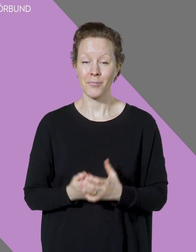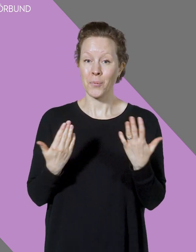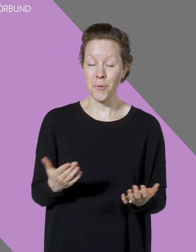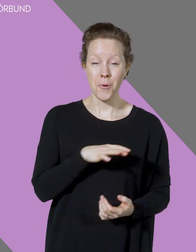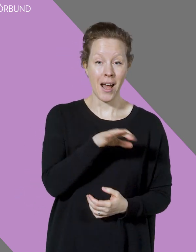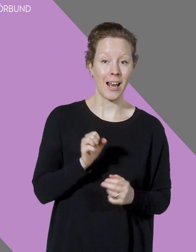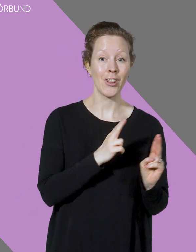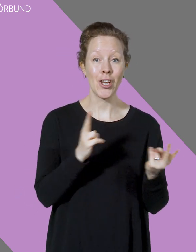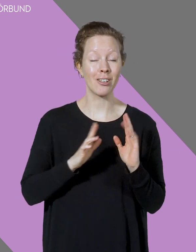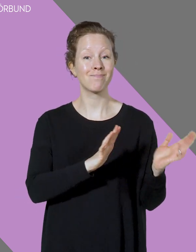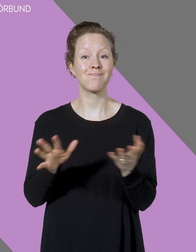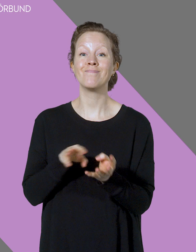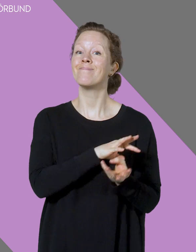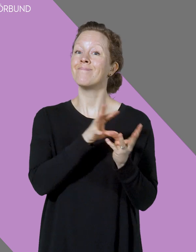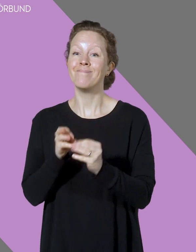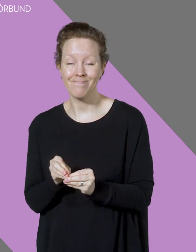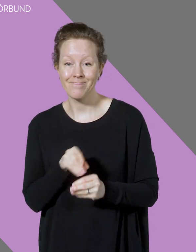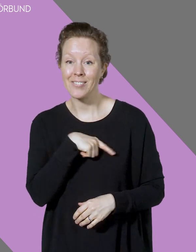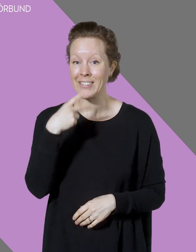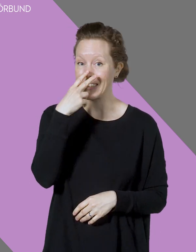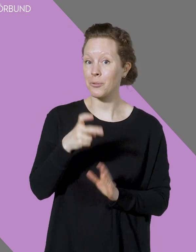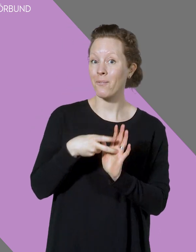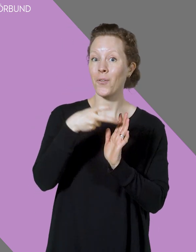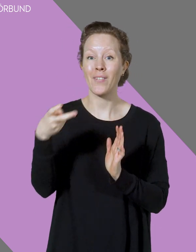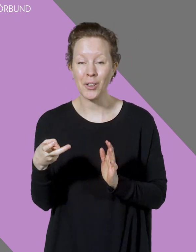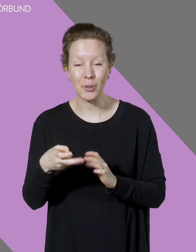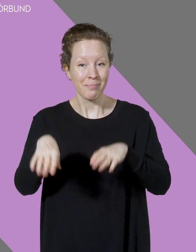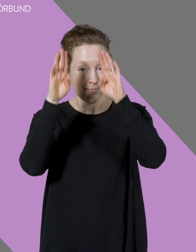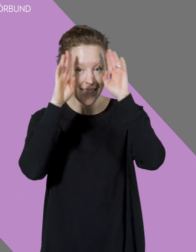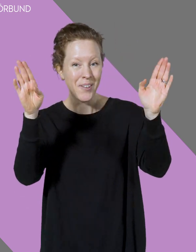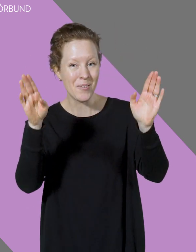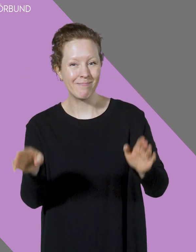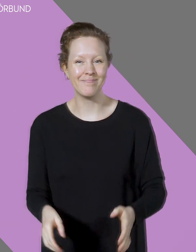Det var allt, vi ses om två veckor. Hejdå!